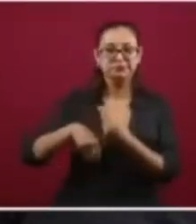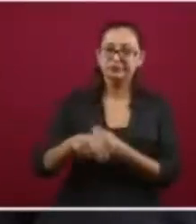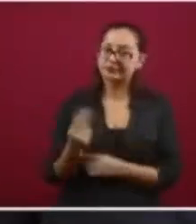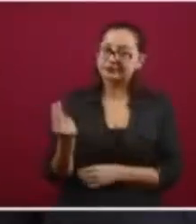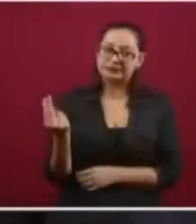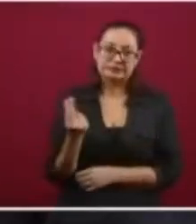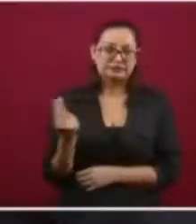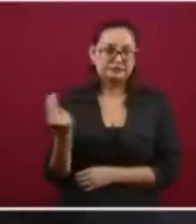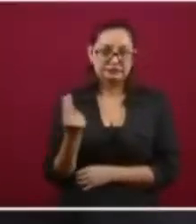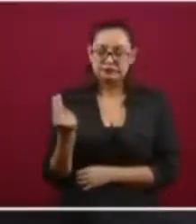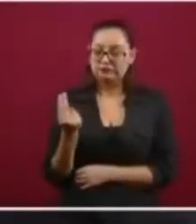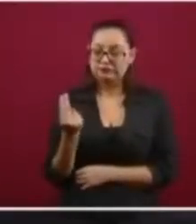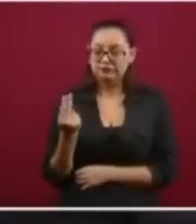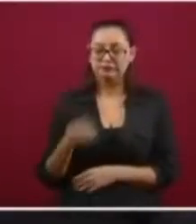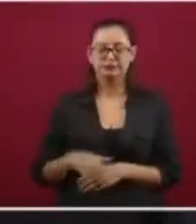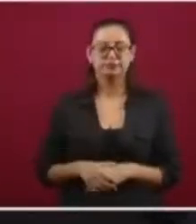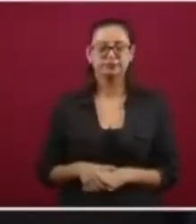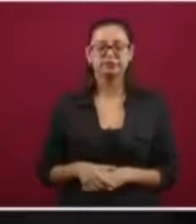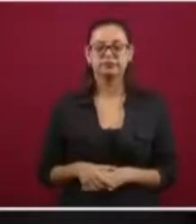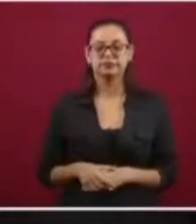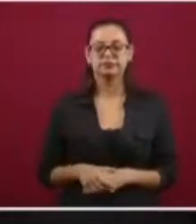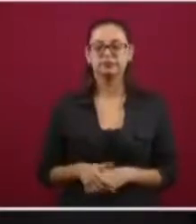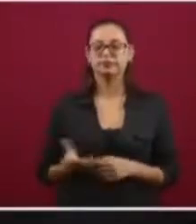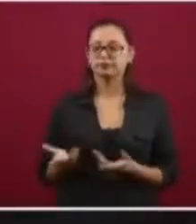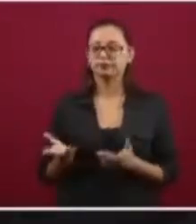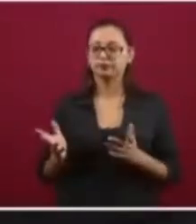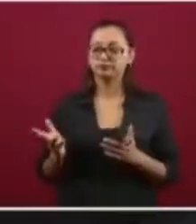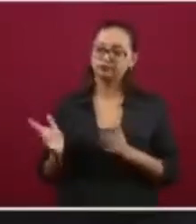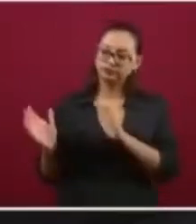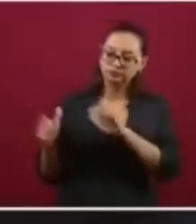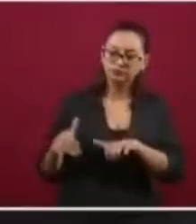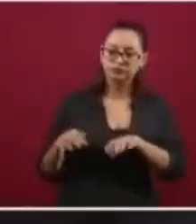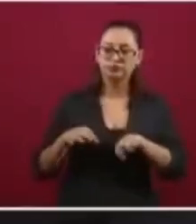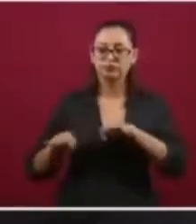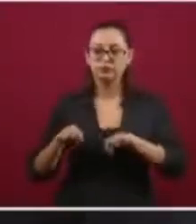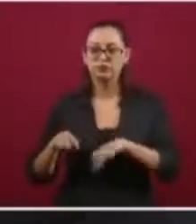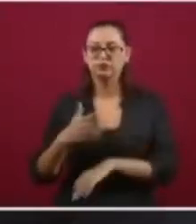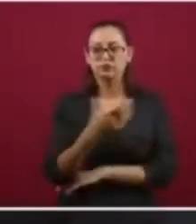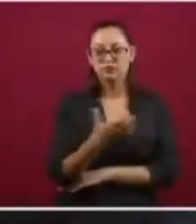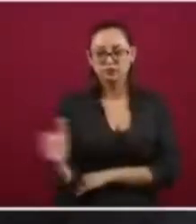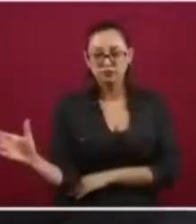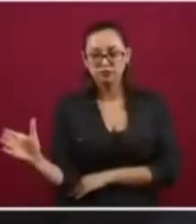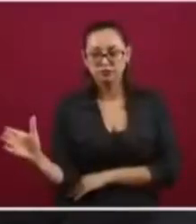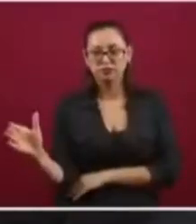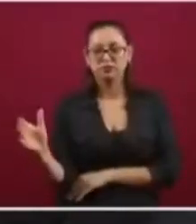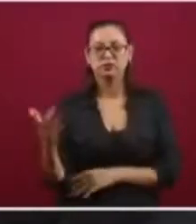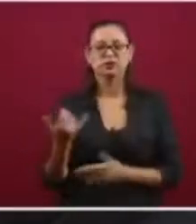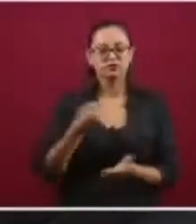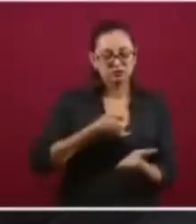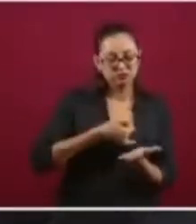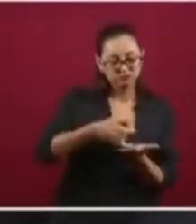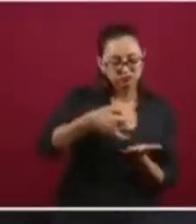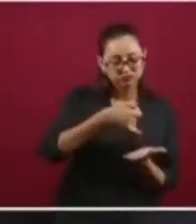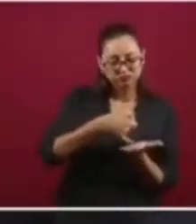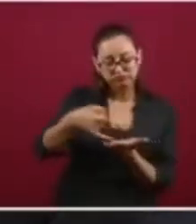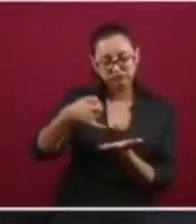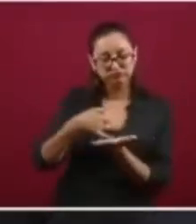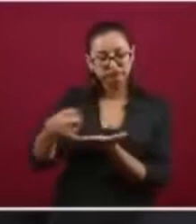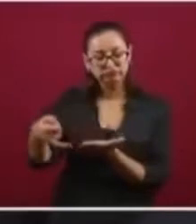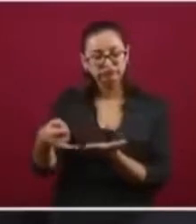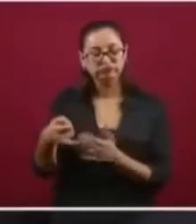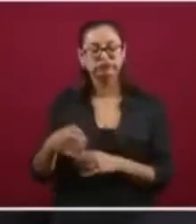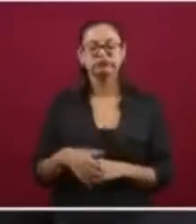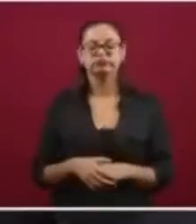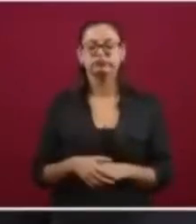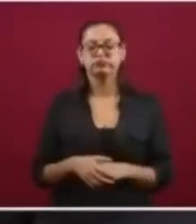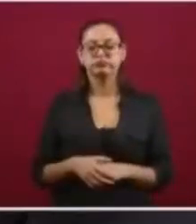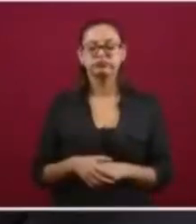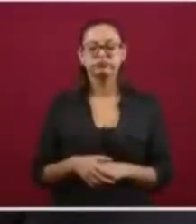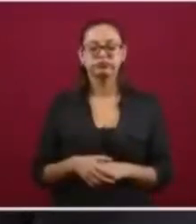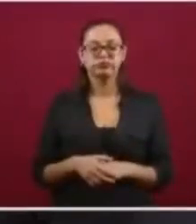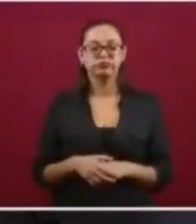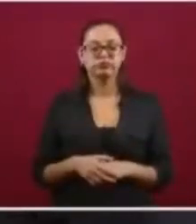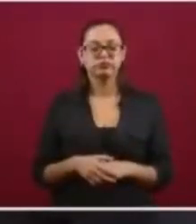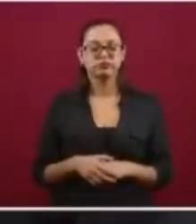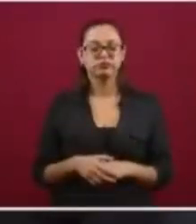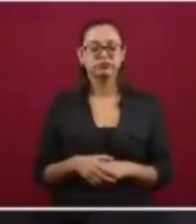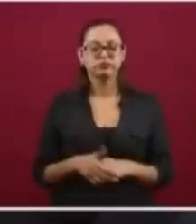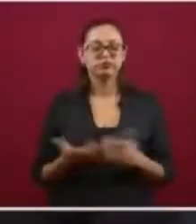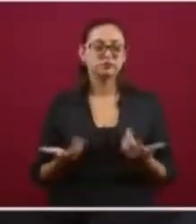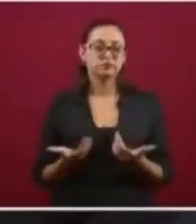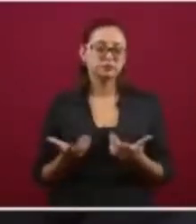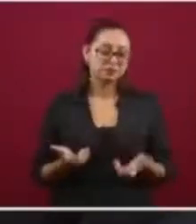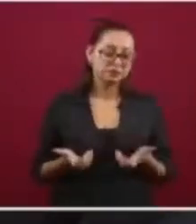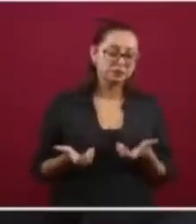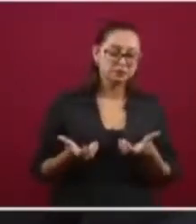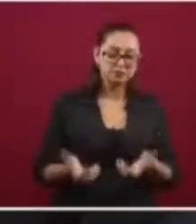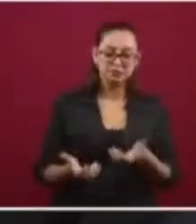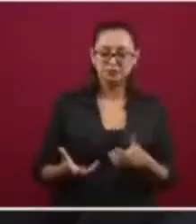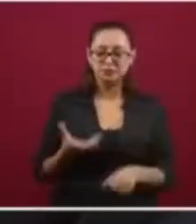ya sea dando empleo en el campo, sembrando, construyendo caminos con uso intensivo de